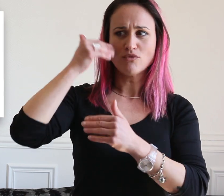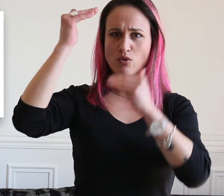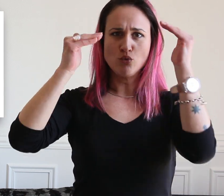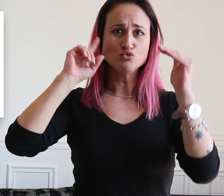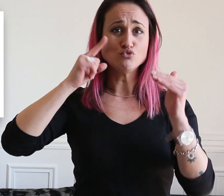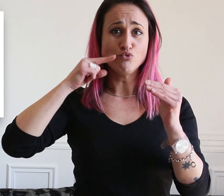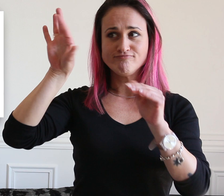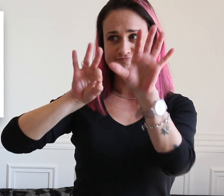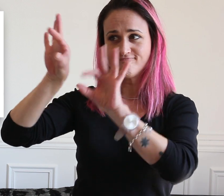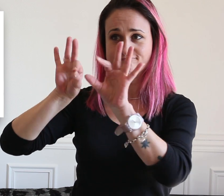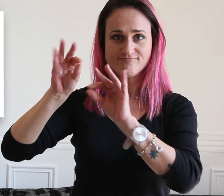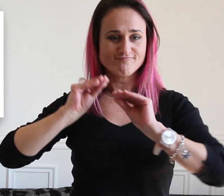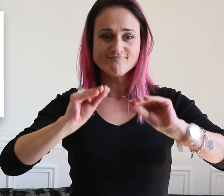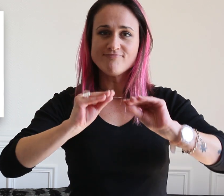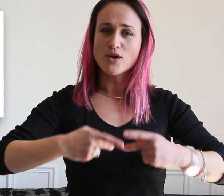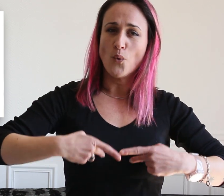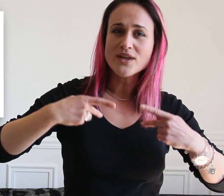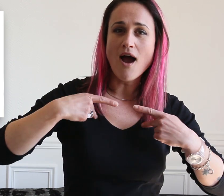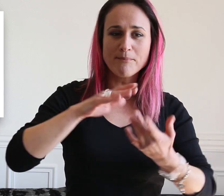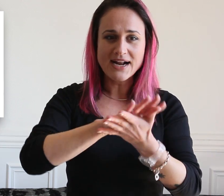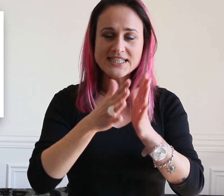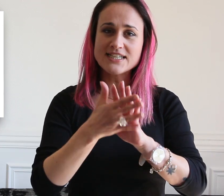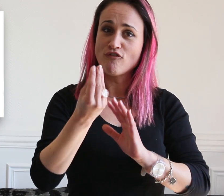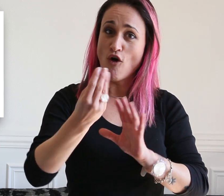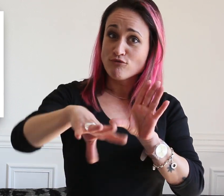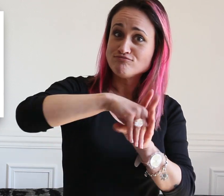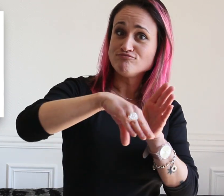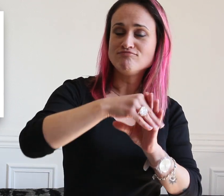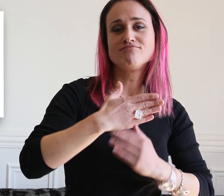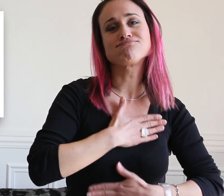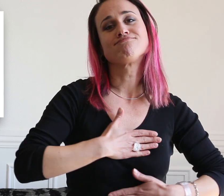En faisant venir des professionnels sourds, elle organise aux jeunes des activités dans le domaine.